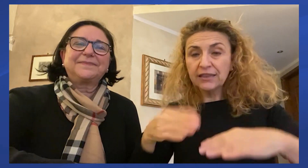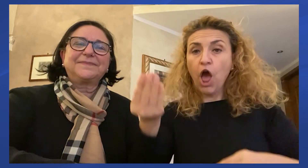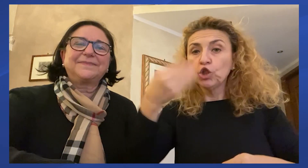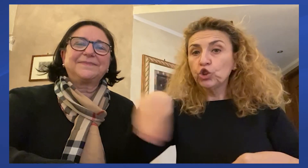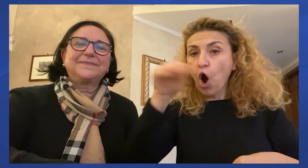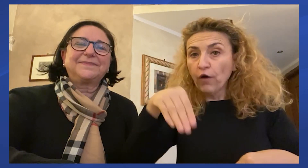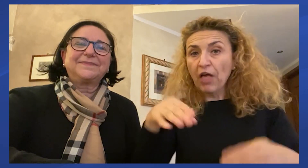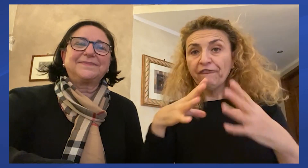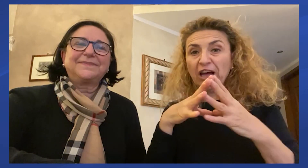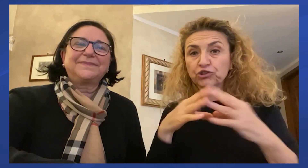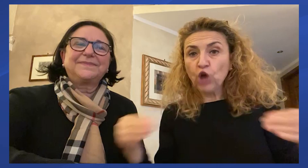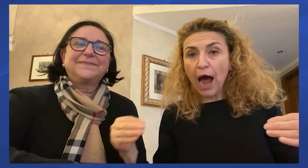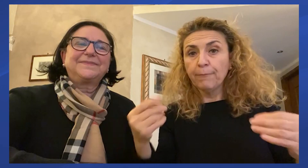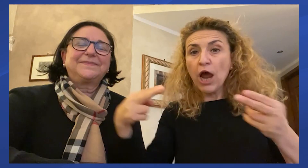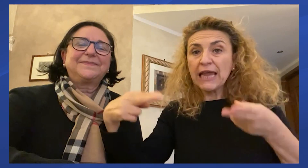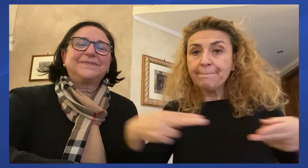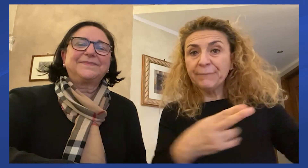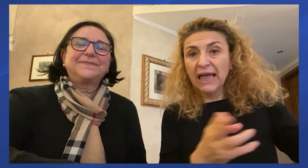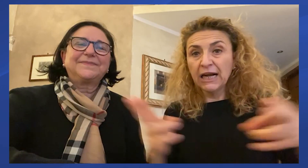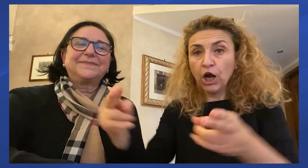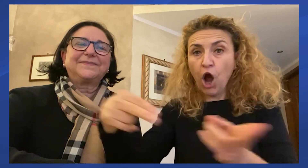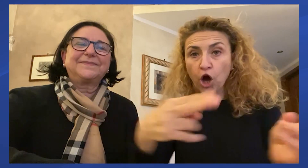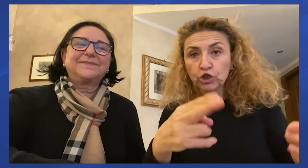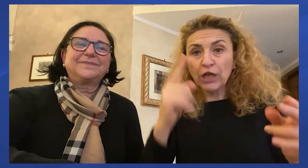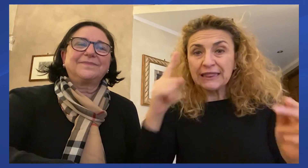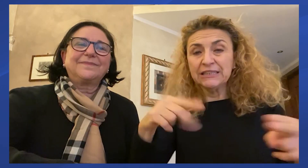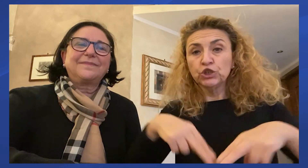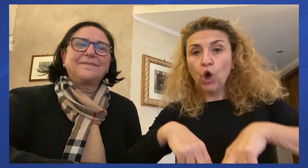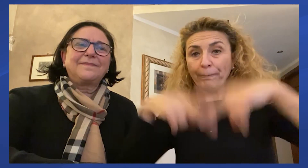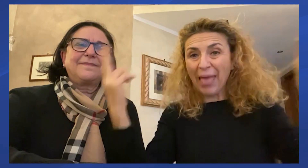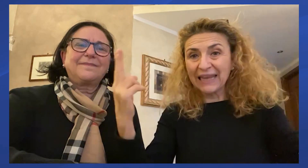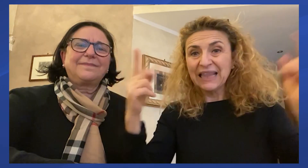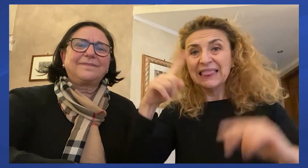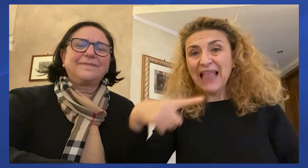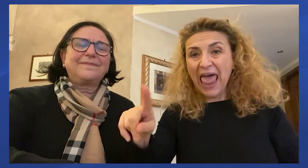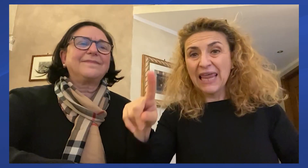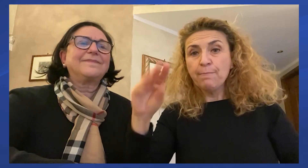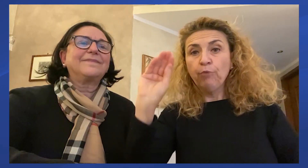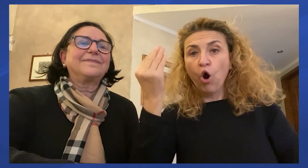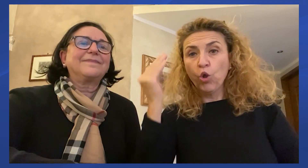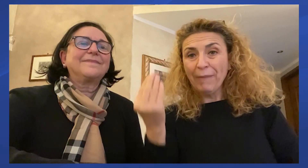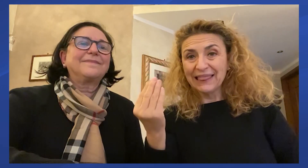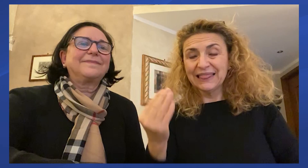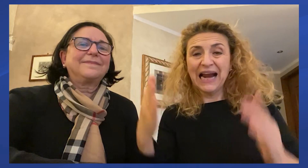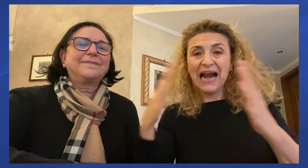facciamo un percorso dove scopriremo monumenti